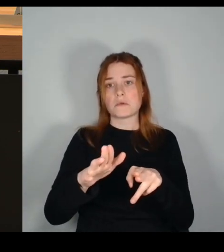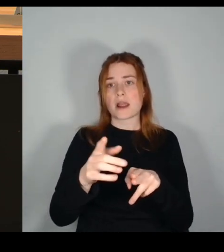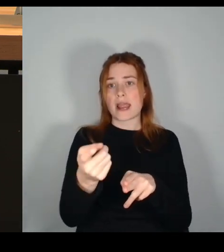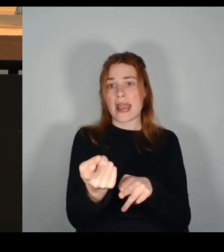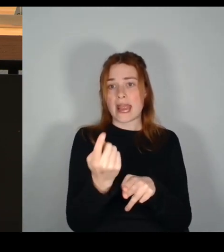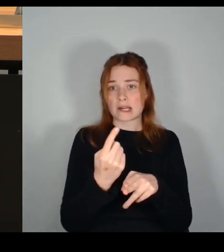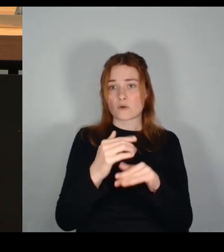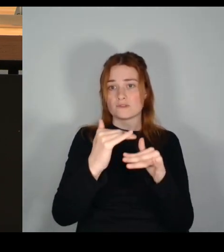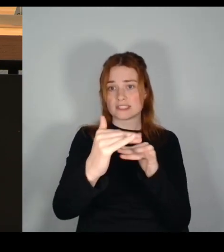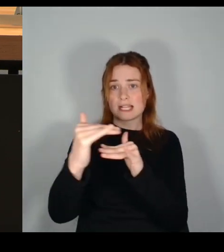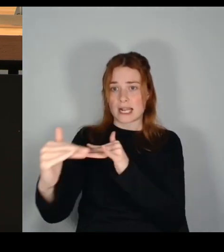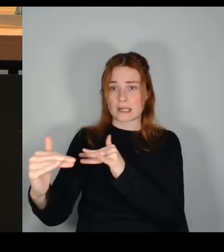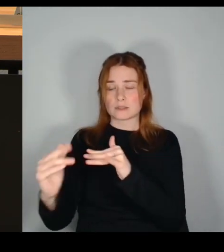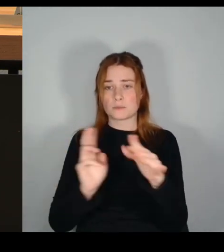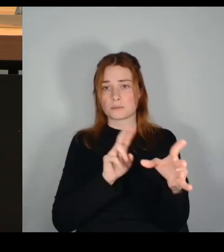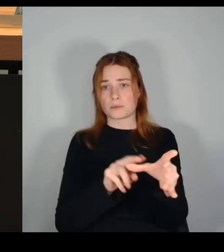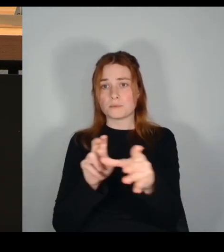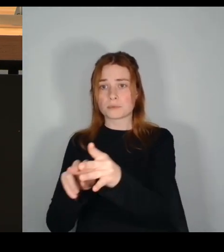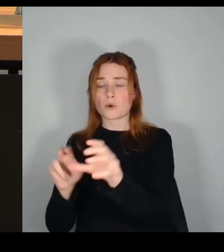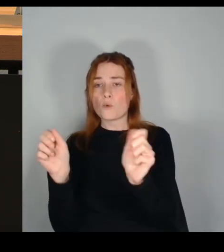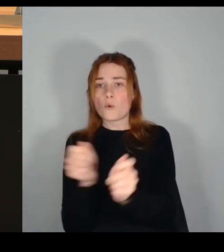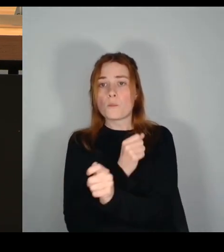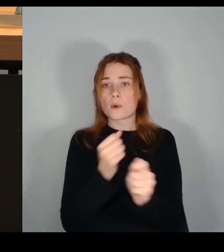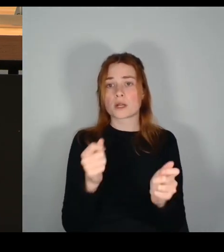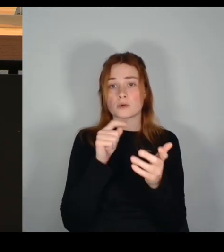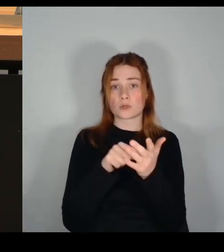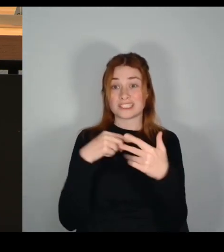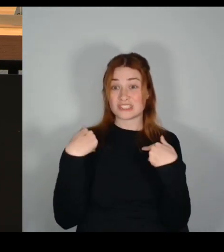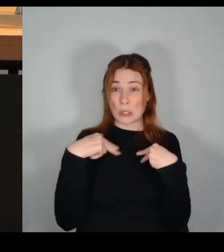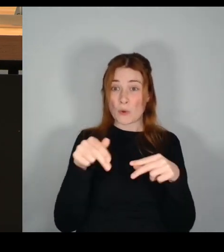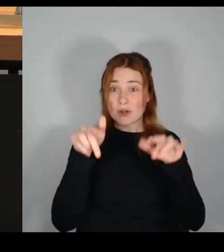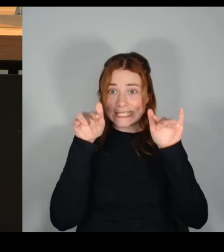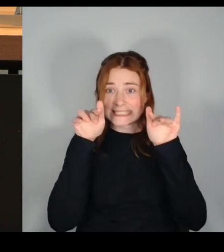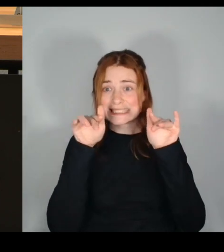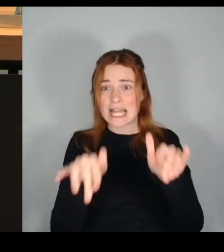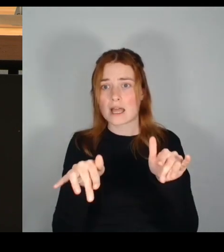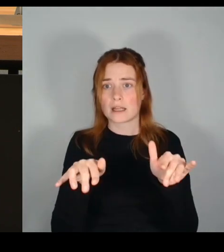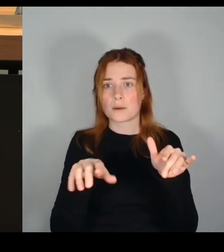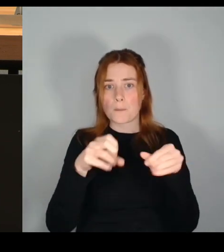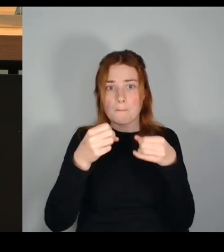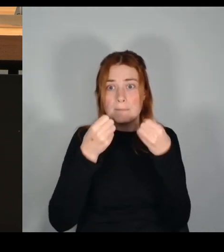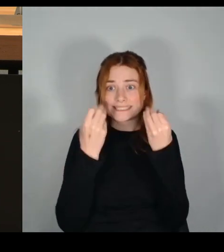Meine Damen und Herren, sind strukturelle Diskriminierung, Rassismus, Verfolgung und